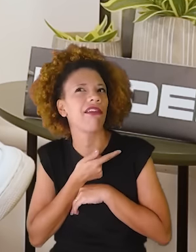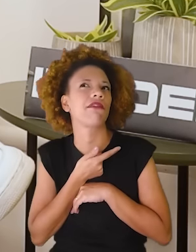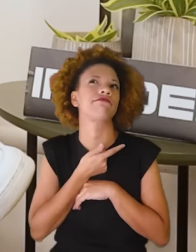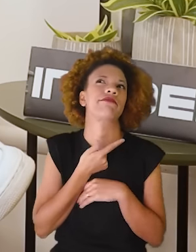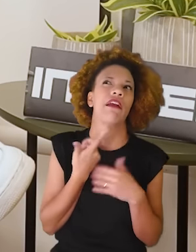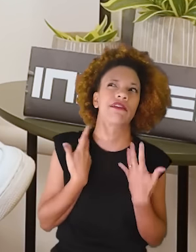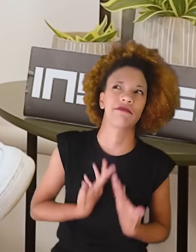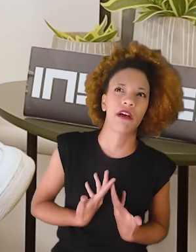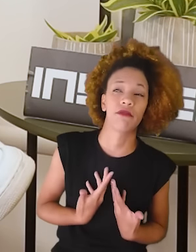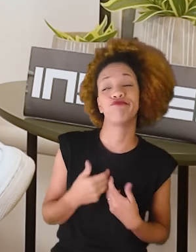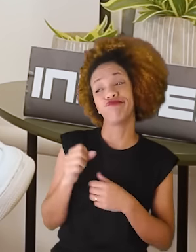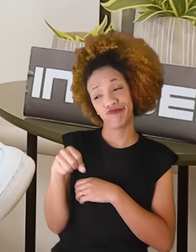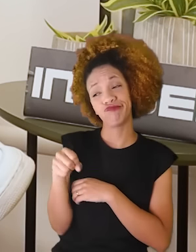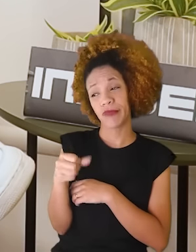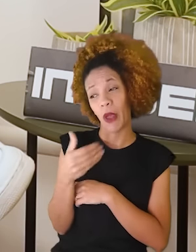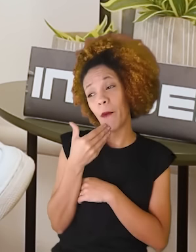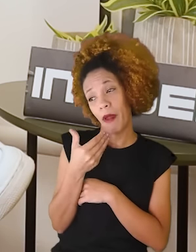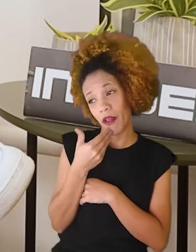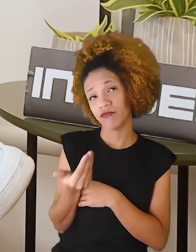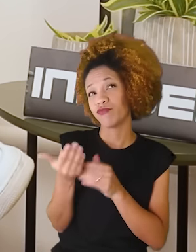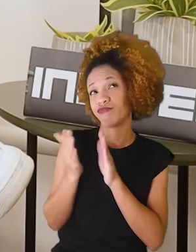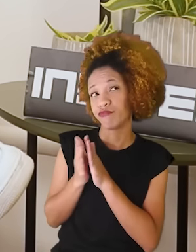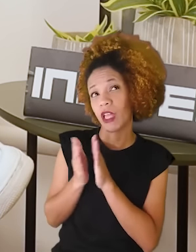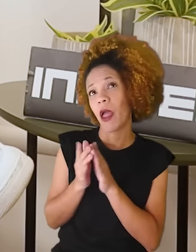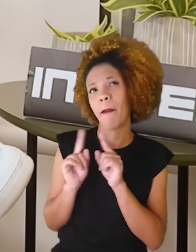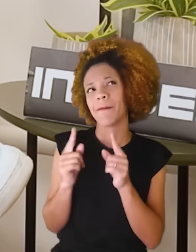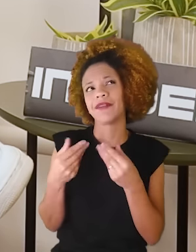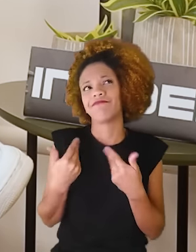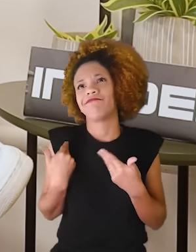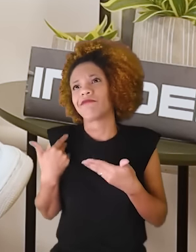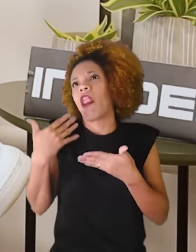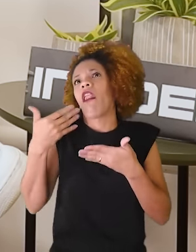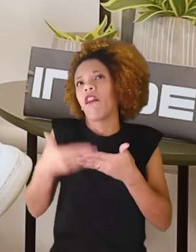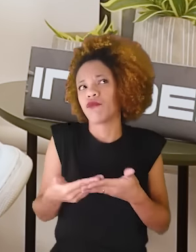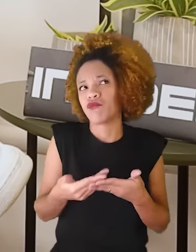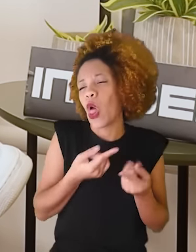penso todo dia falo cara uma hora vou ter tipo até quando eu vou ficar fazendo trollagens né vai ter